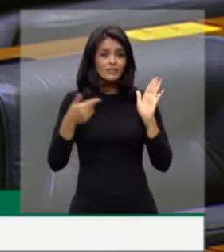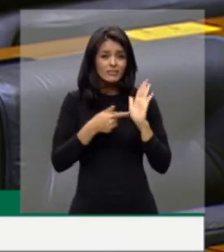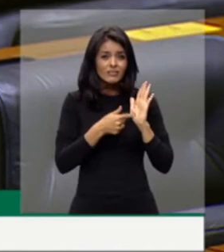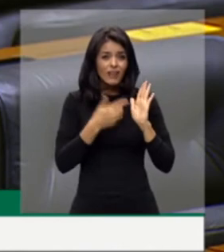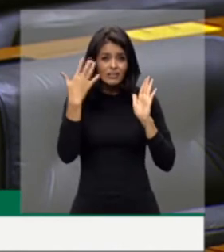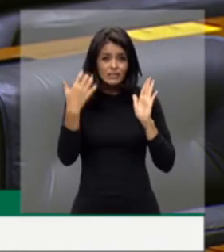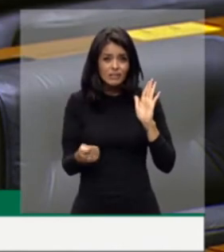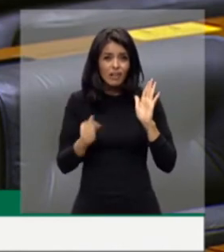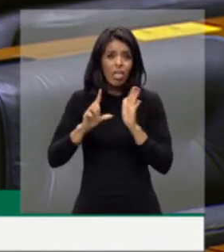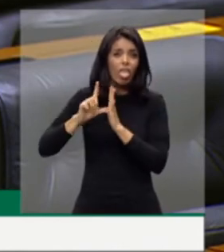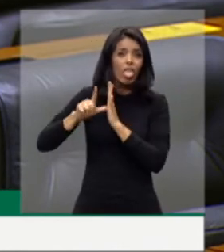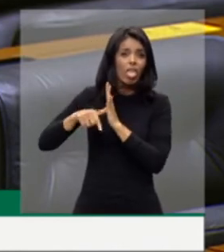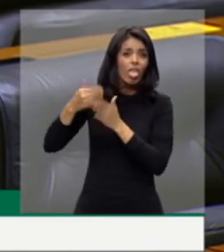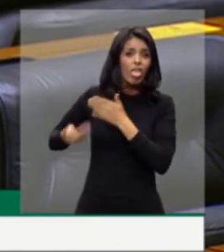PRODUÇÃO DE ENERGIA LIMPA,